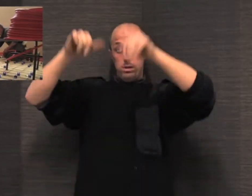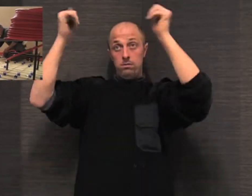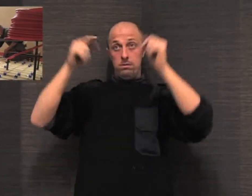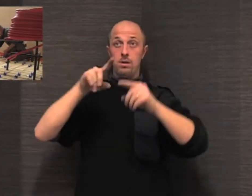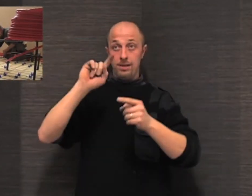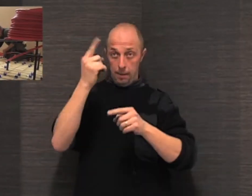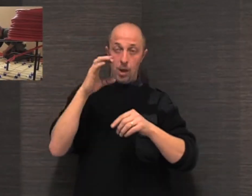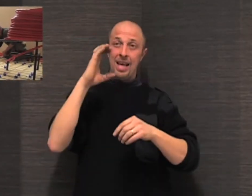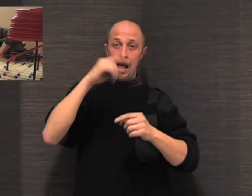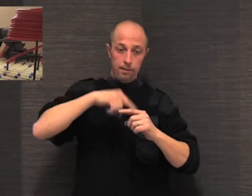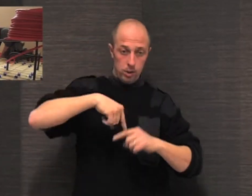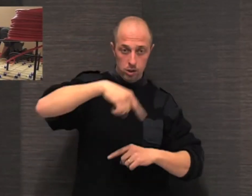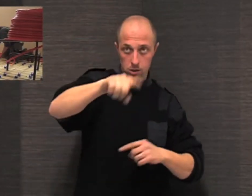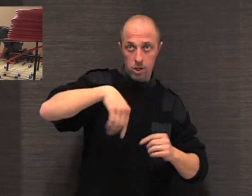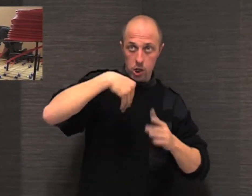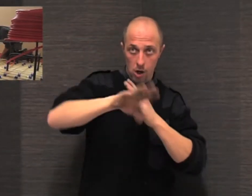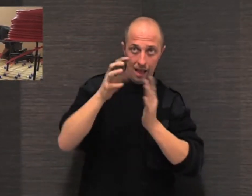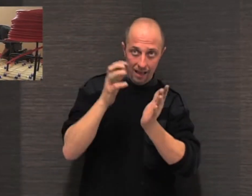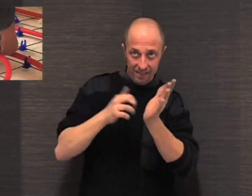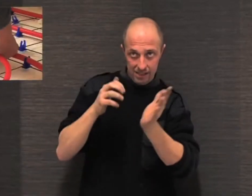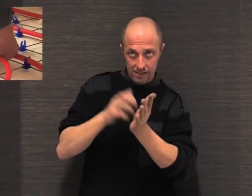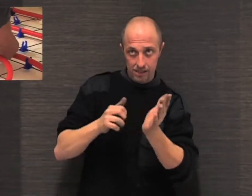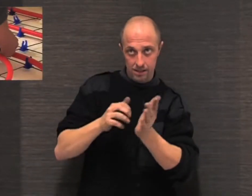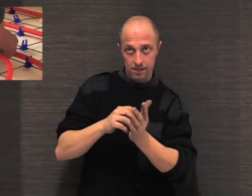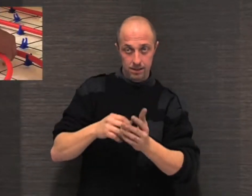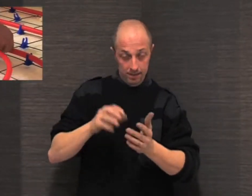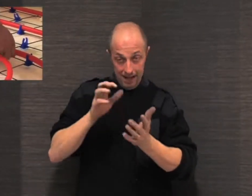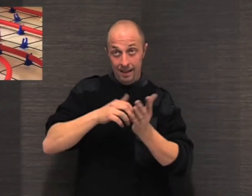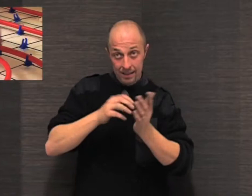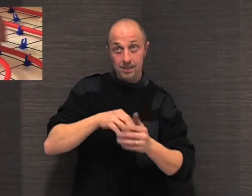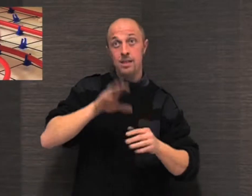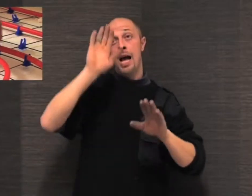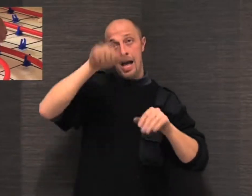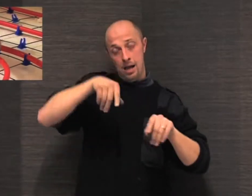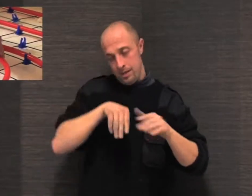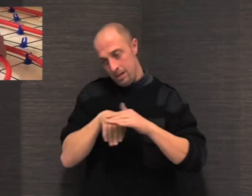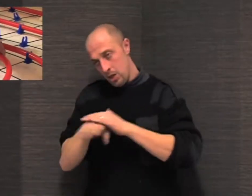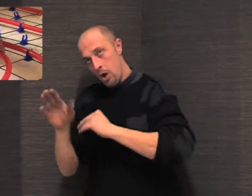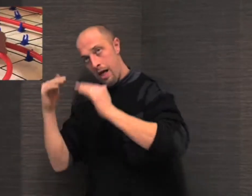Lors de la construction de la maison, Il faut, d'abord, installer les capteurs à l'extérieur, dans la terre.